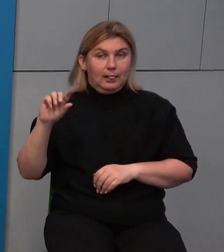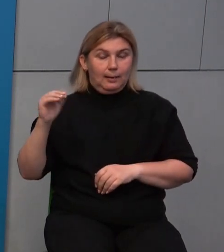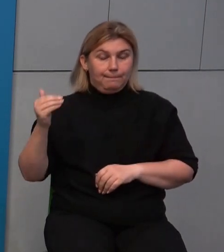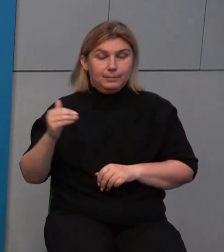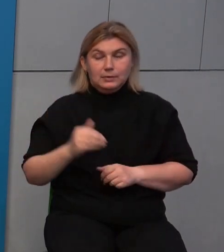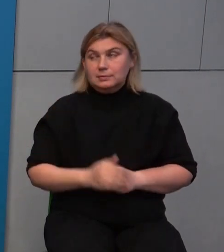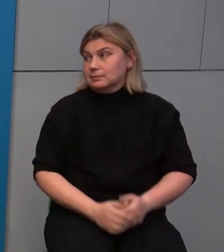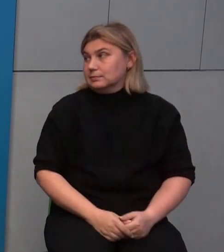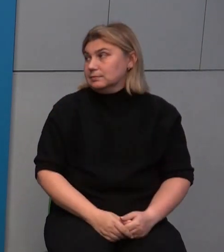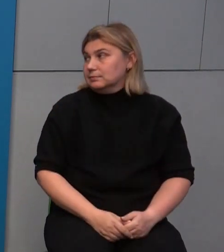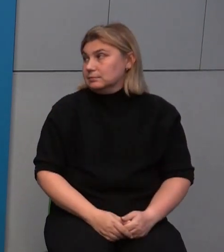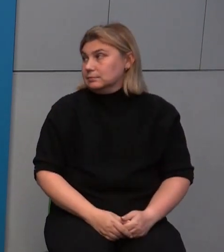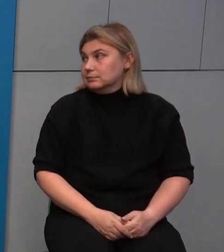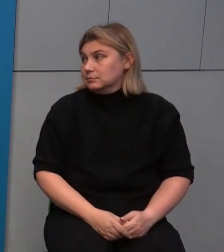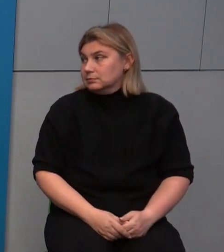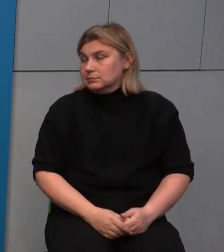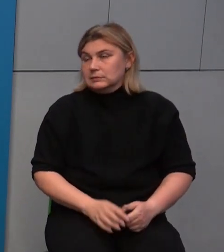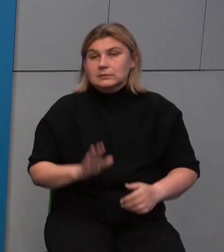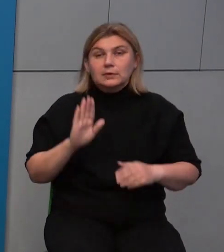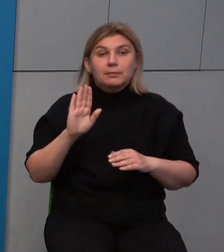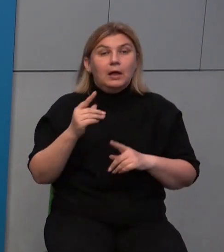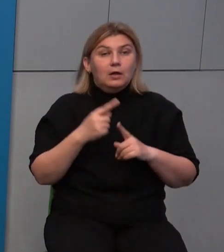i tutaj mieli jakichś chociaż właśnie przyjaciół.